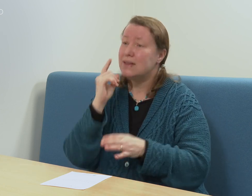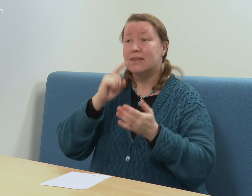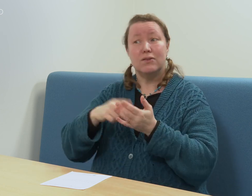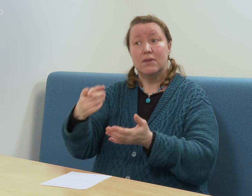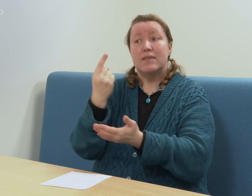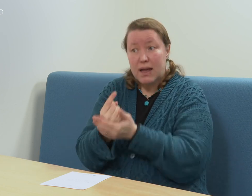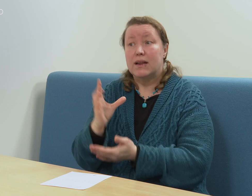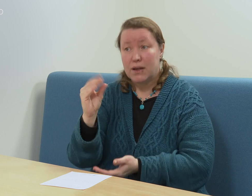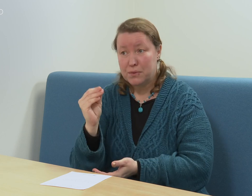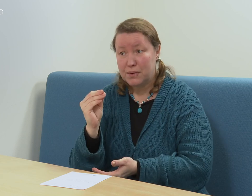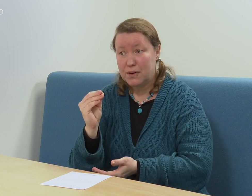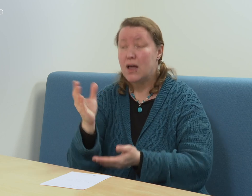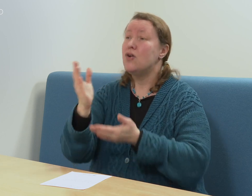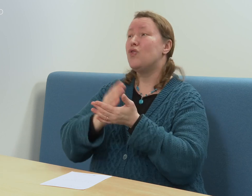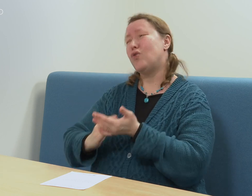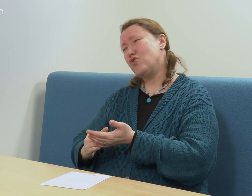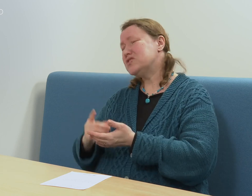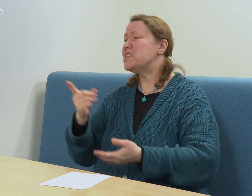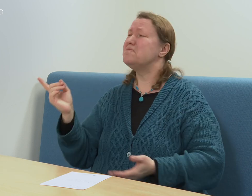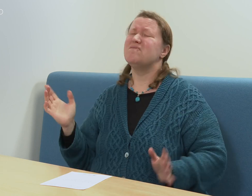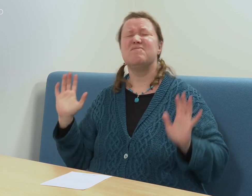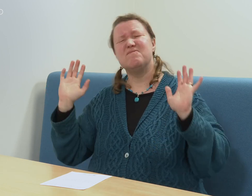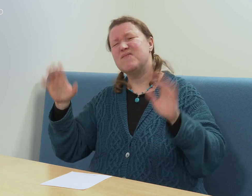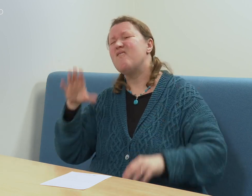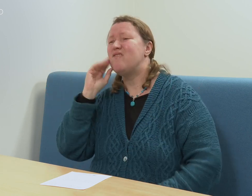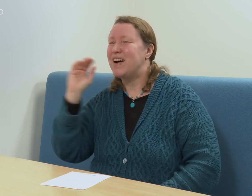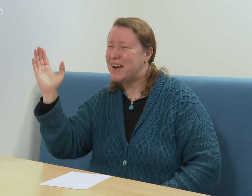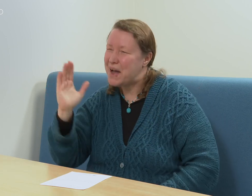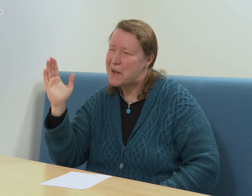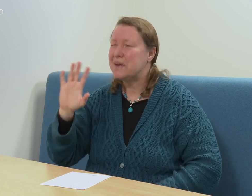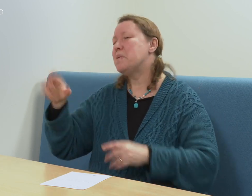Kyseessä on siis tärkeä palvelu. Osa toki pitää sitä vanhanaikaisena ja suosii esimerkiksi sähköpostia -